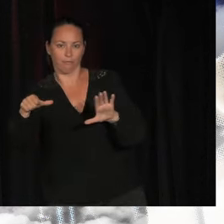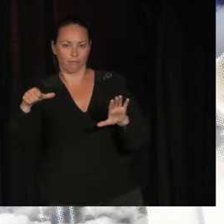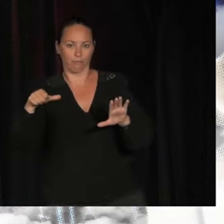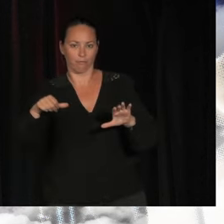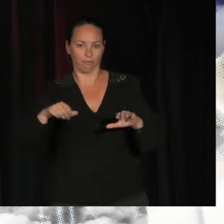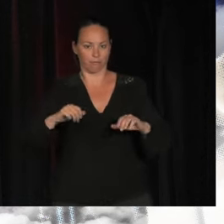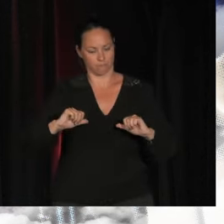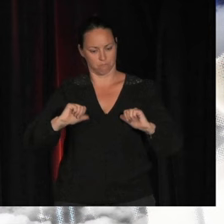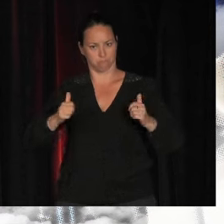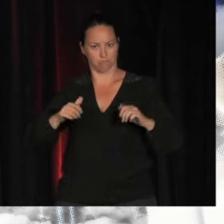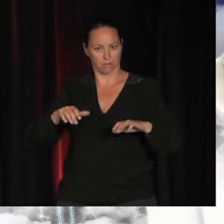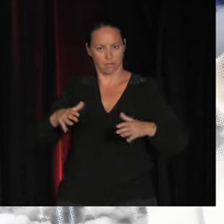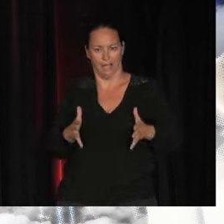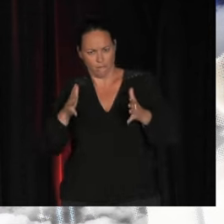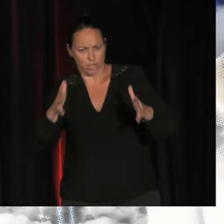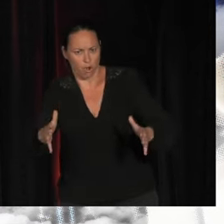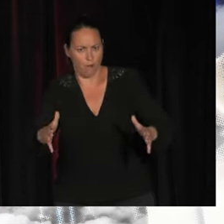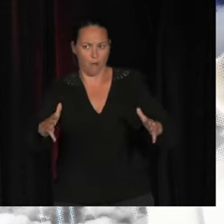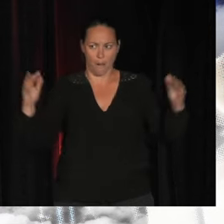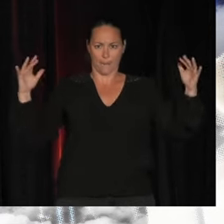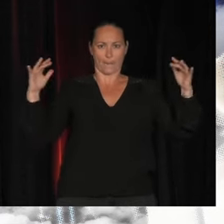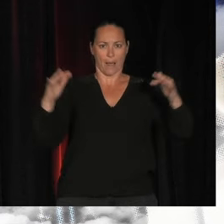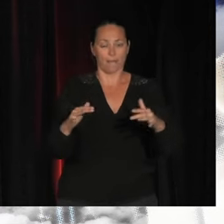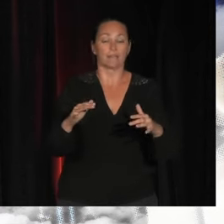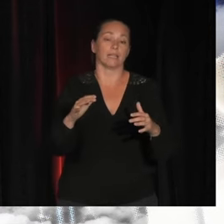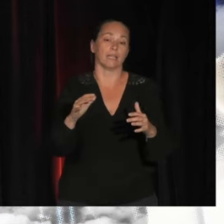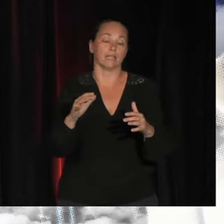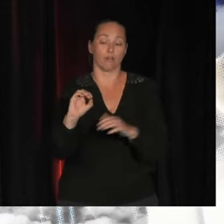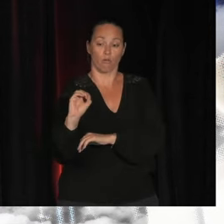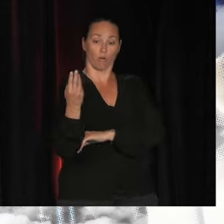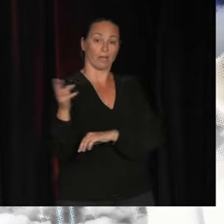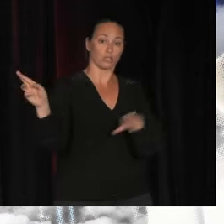Et du coup, il y a tout le monde qui arrive et les Overwatch reviennent. Grand moment d'émotion !